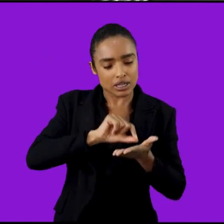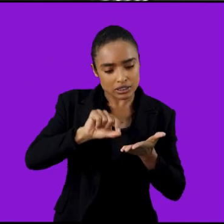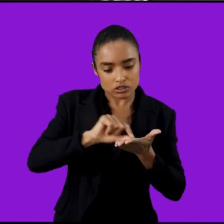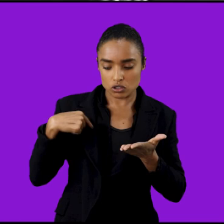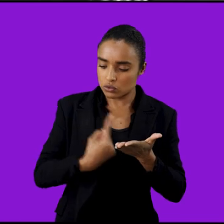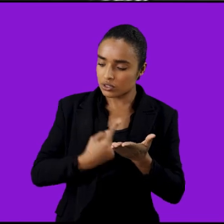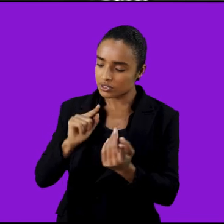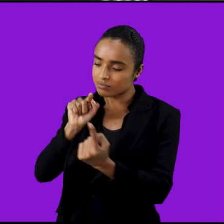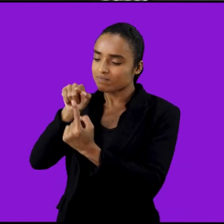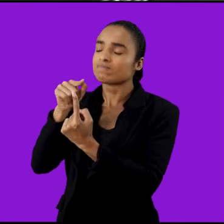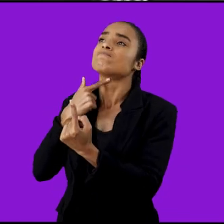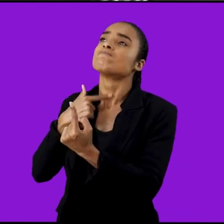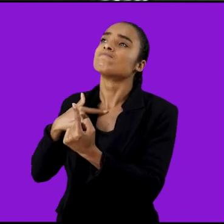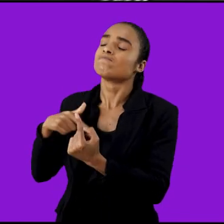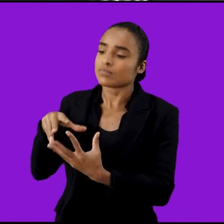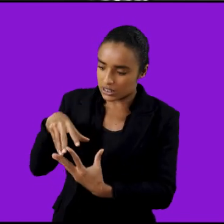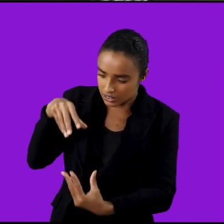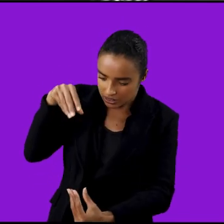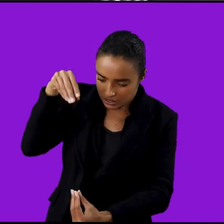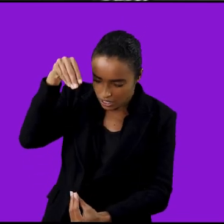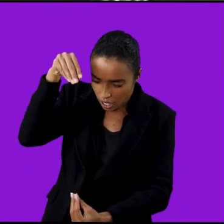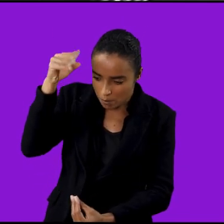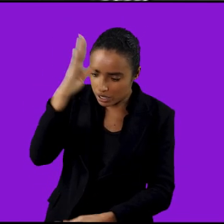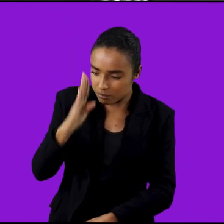que falava isso, né? “A gente tá em busca da Alma Brasileira”. Tem uma frase bonita